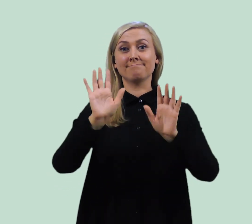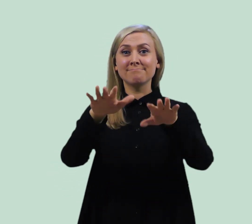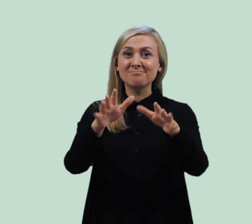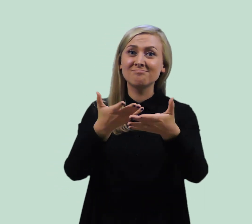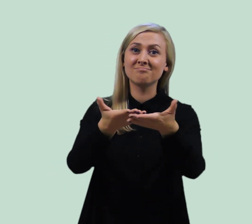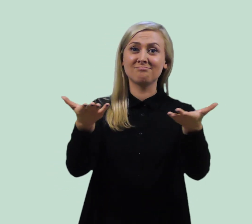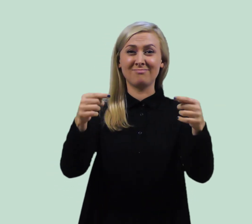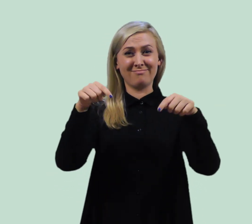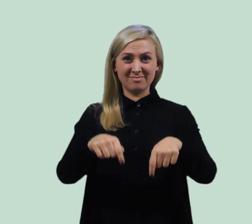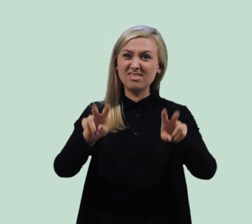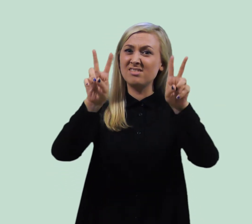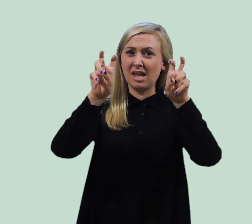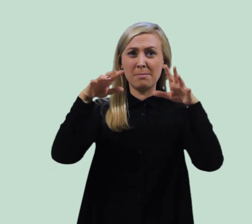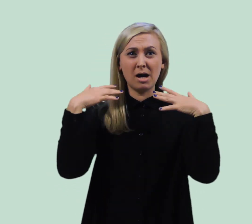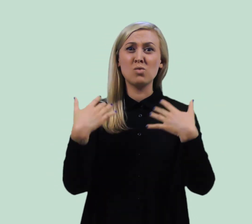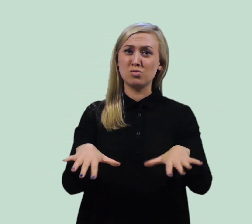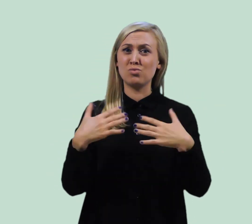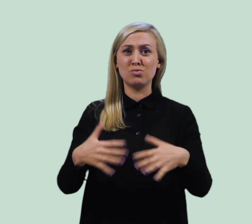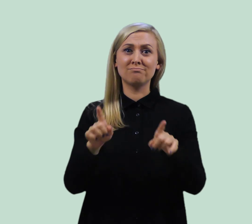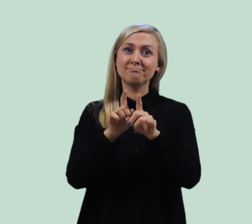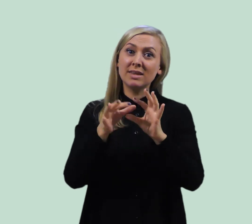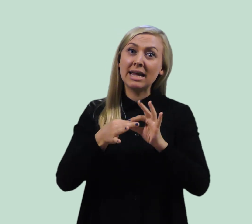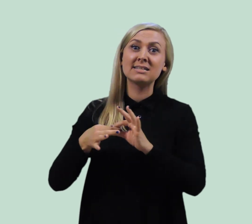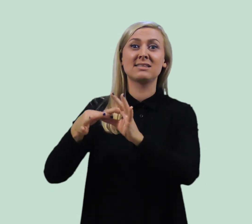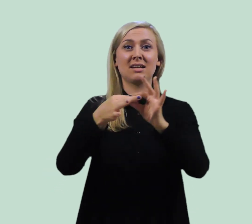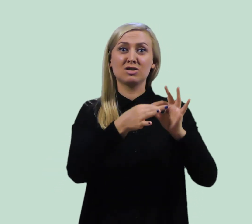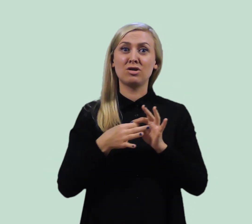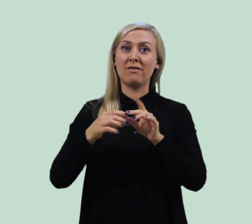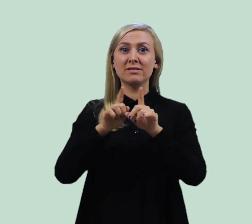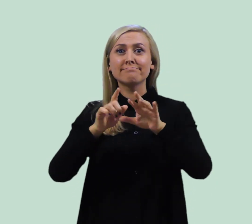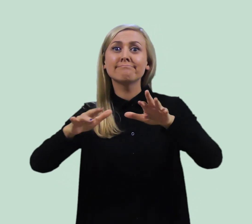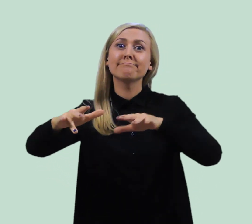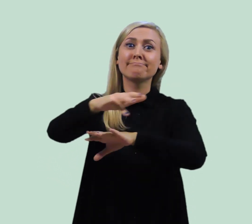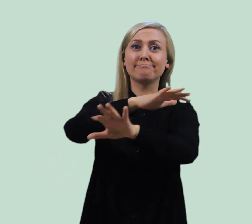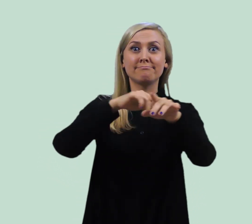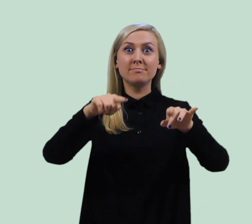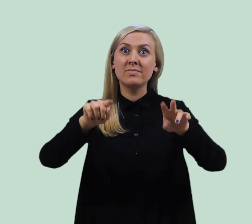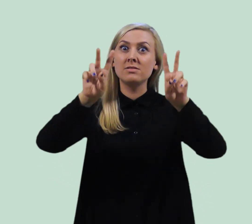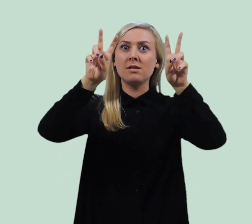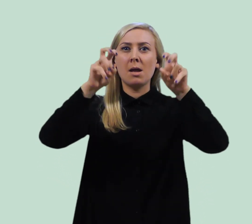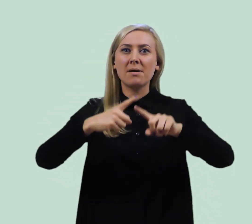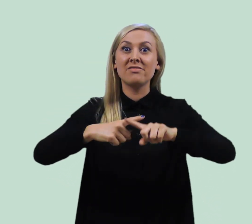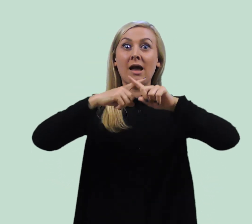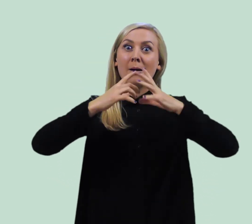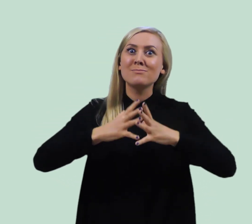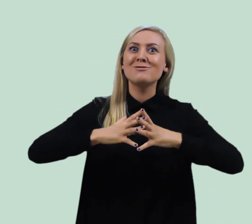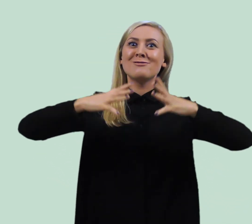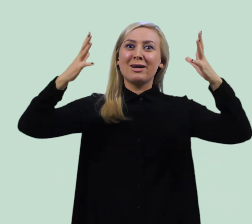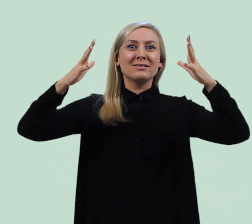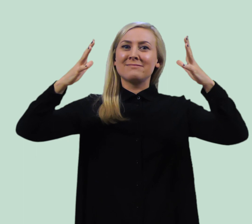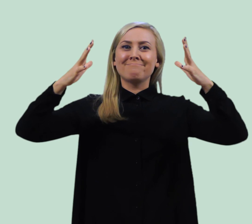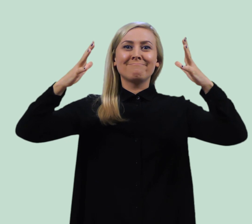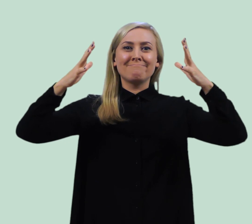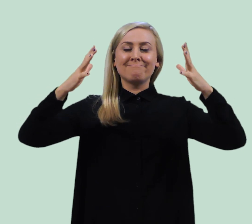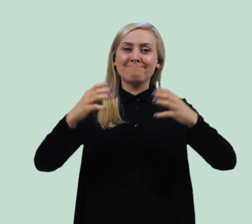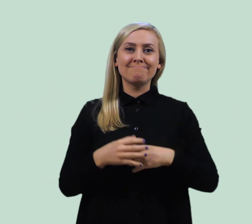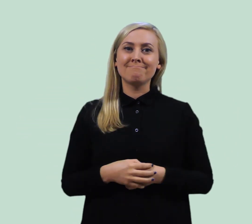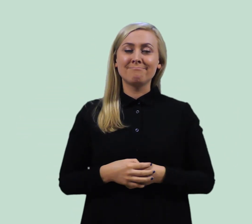Das Thema ist sehr wichtig und in der Gesellschaft immer noch ein Tabu.